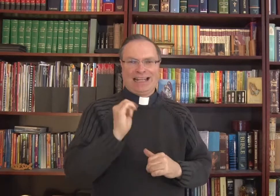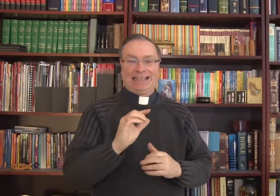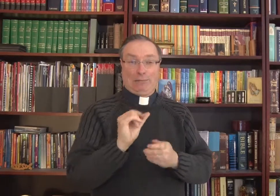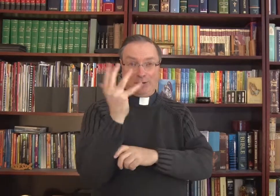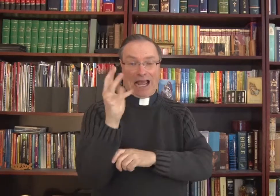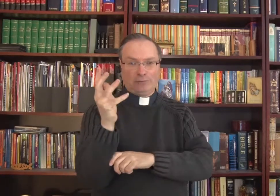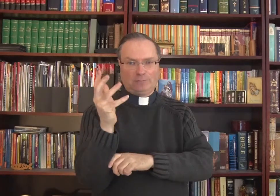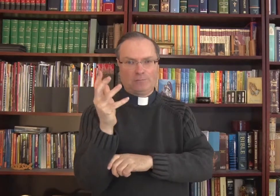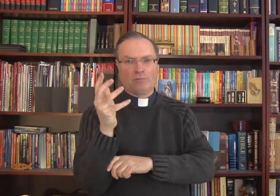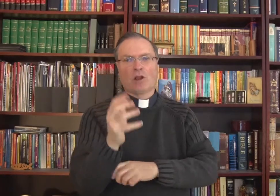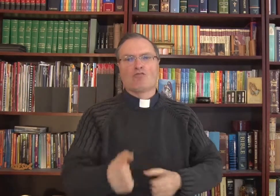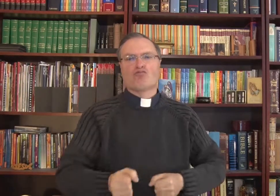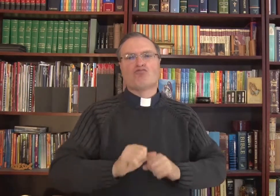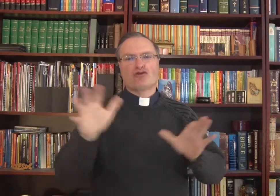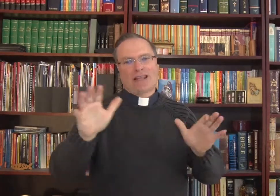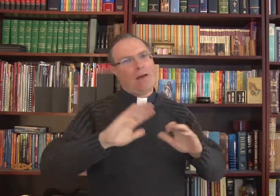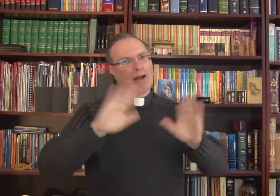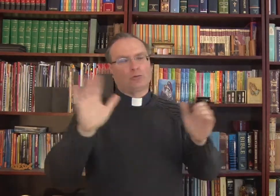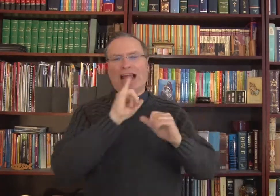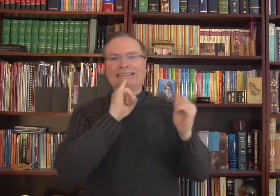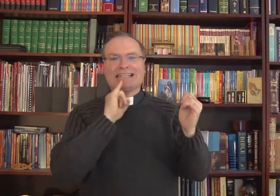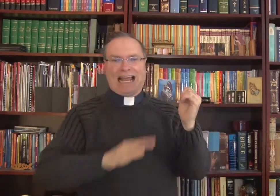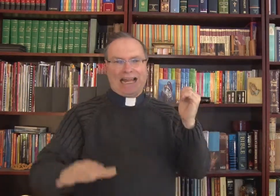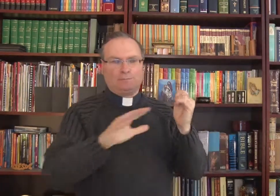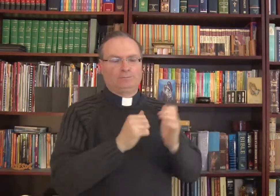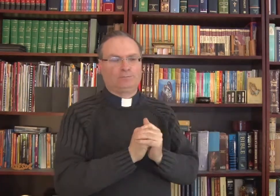Cette plante poussait partout en Israël.